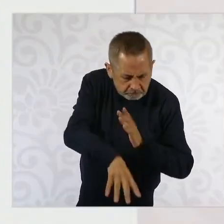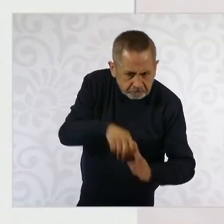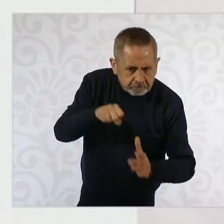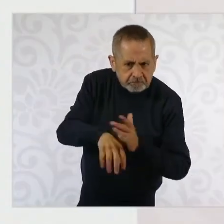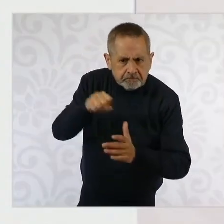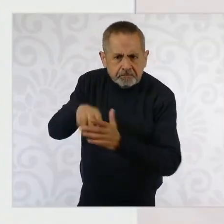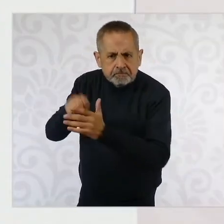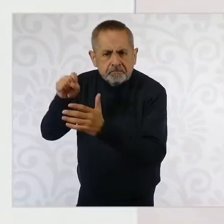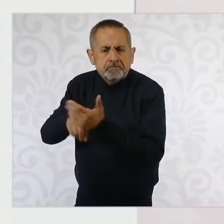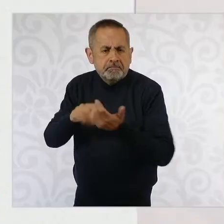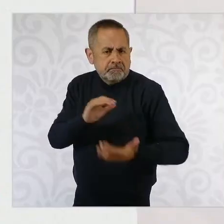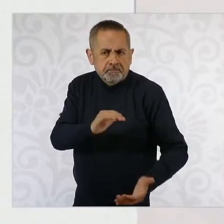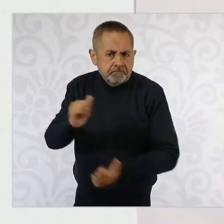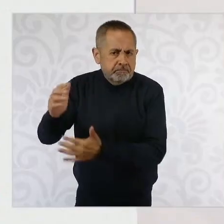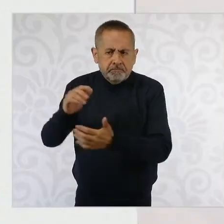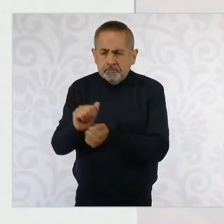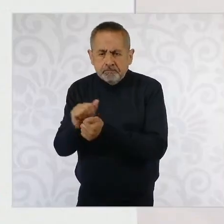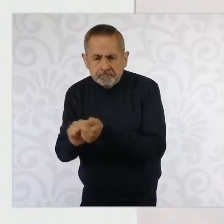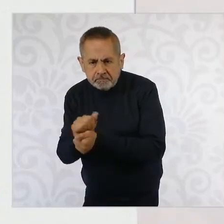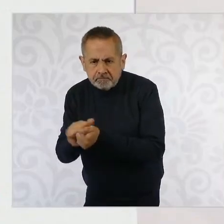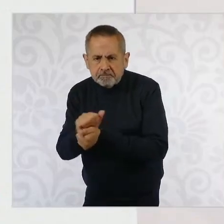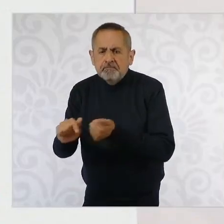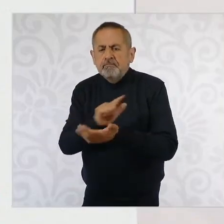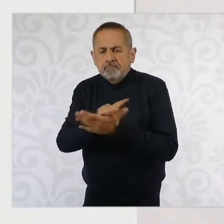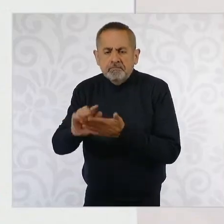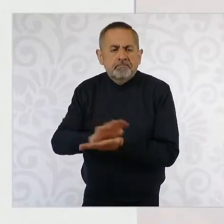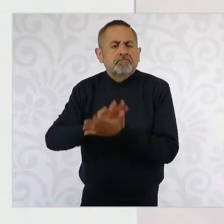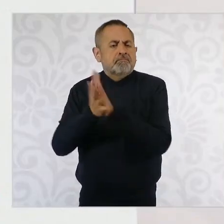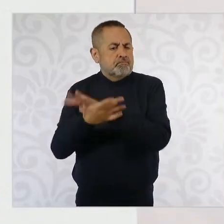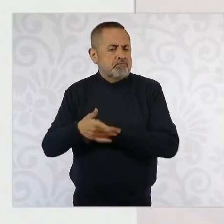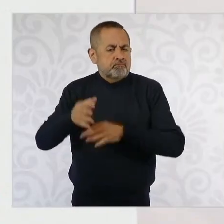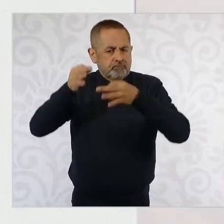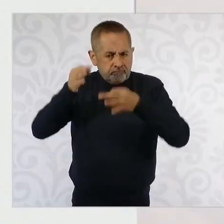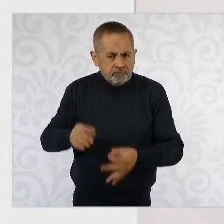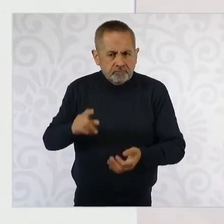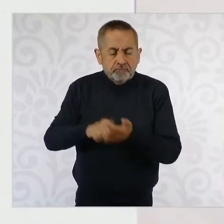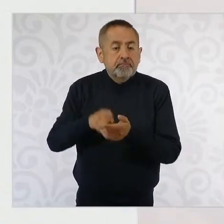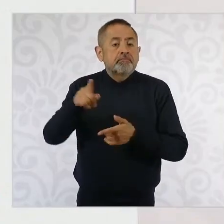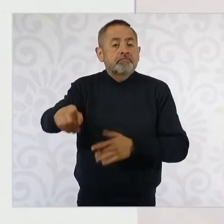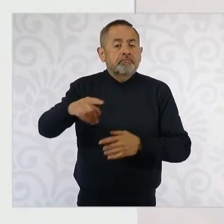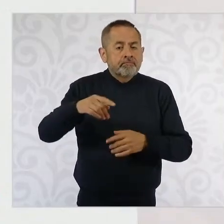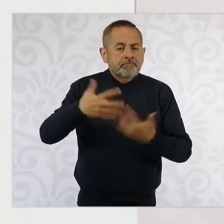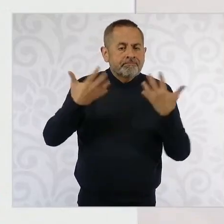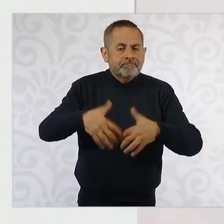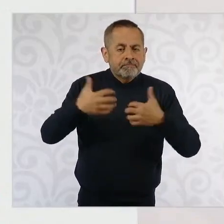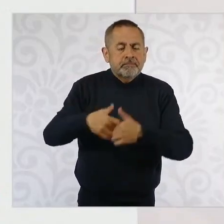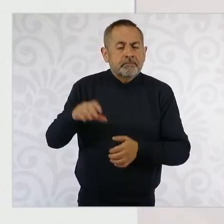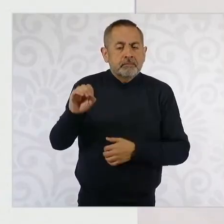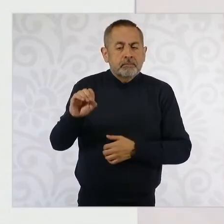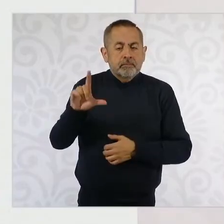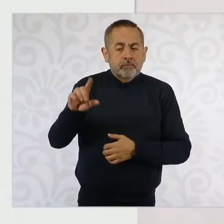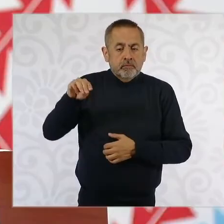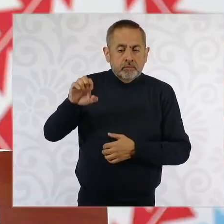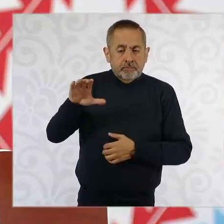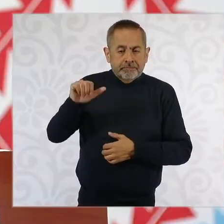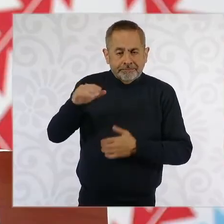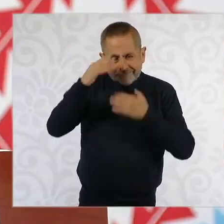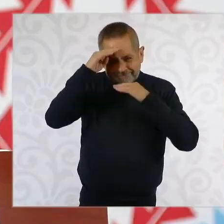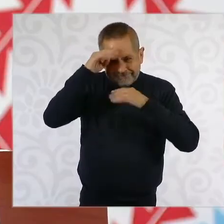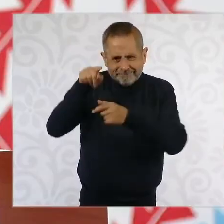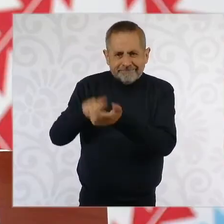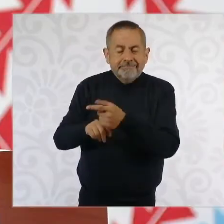de refinación la consolidación de la refinería Olmeca eh la consolidación de las dos coquizadora